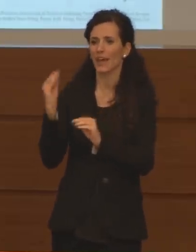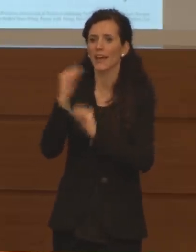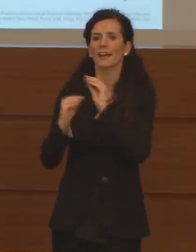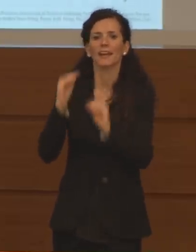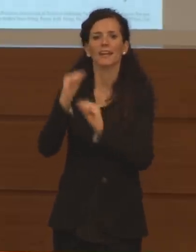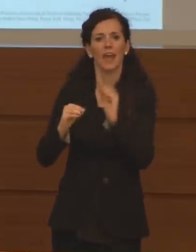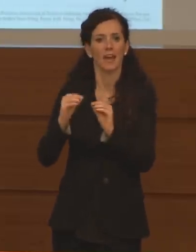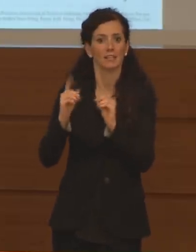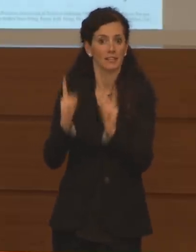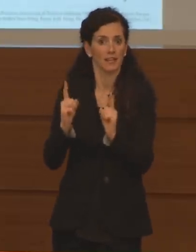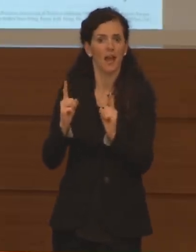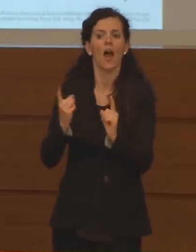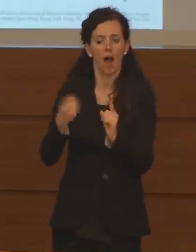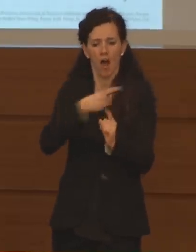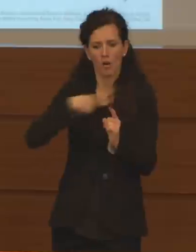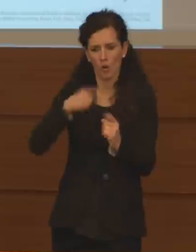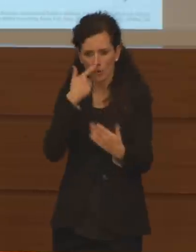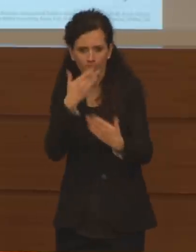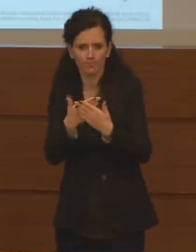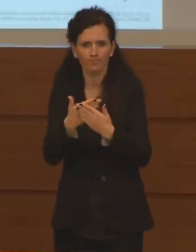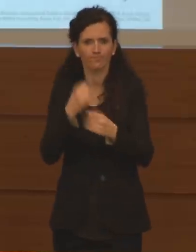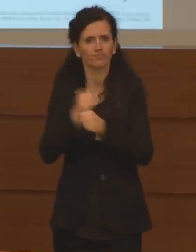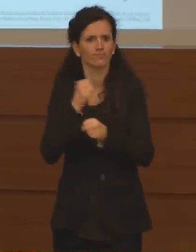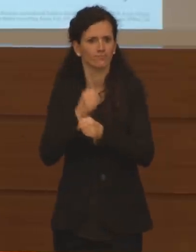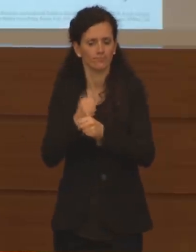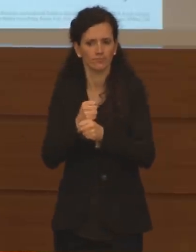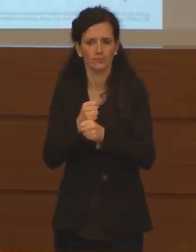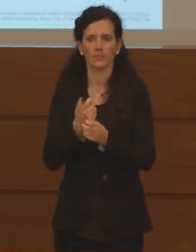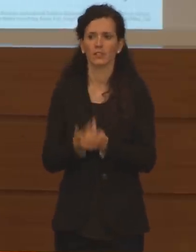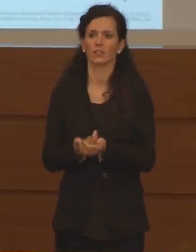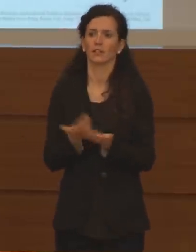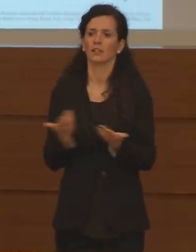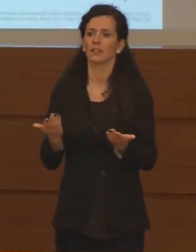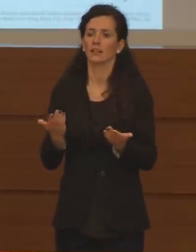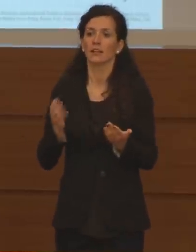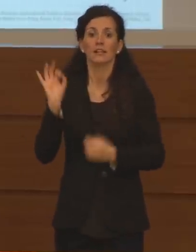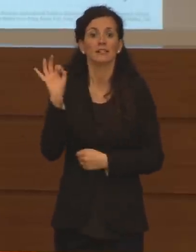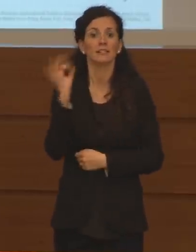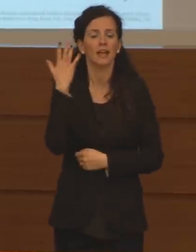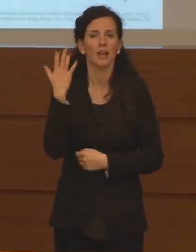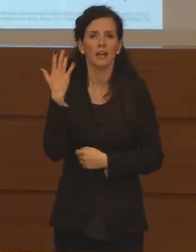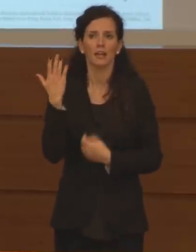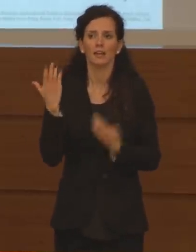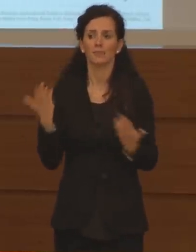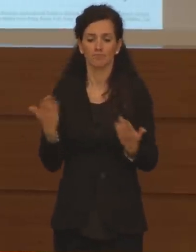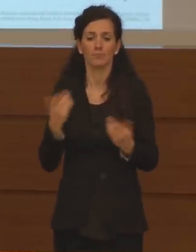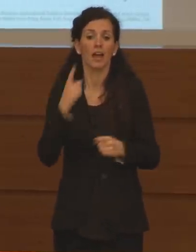semplici da mettere in campo e poi se dovesse esserci l'esigenza noi